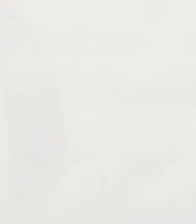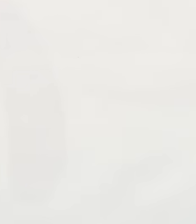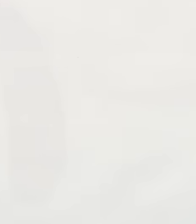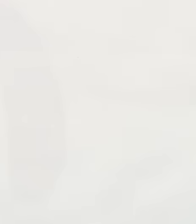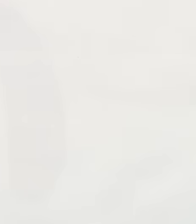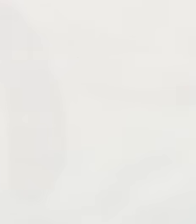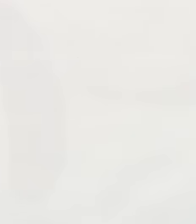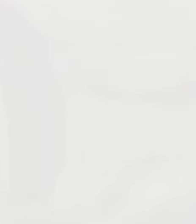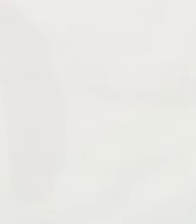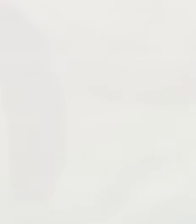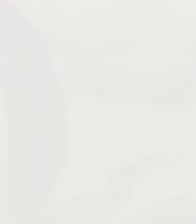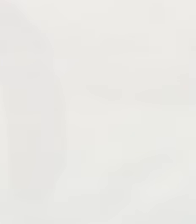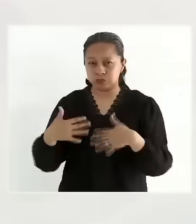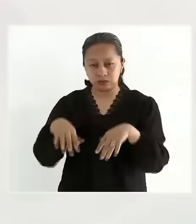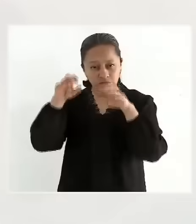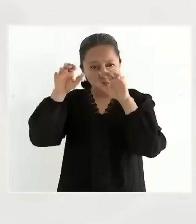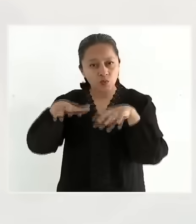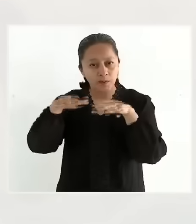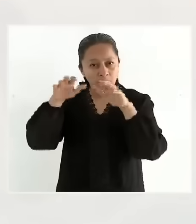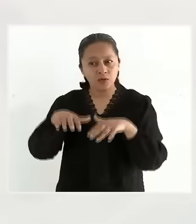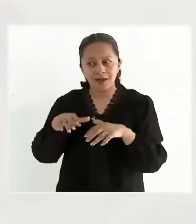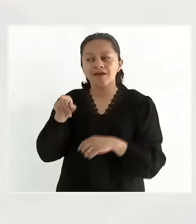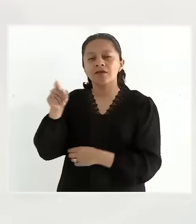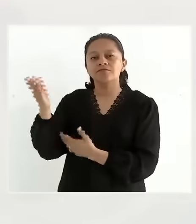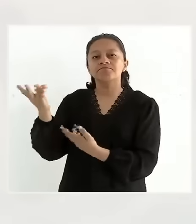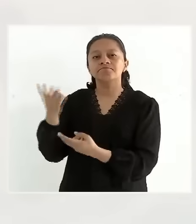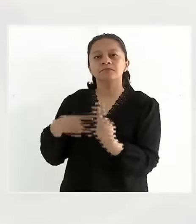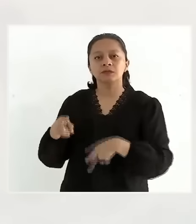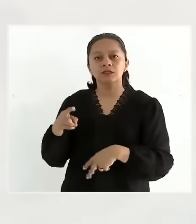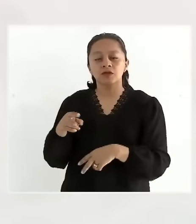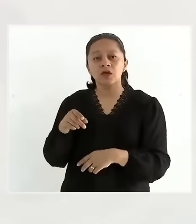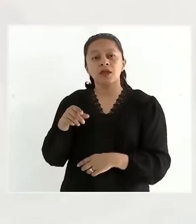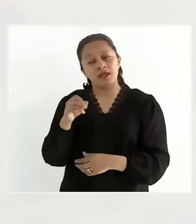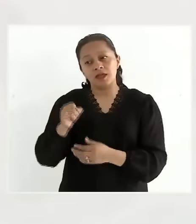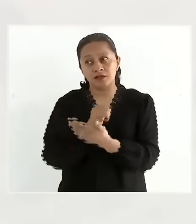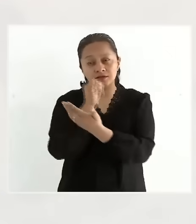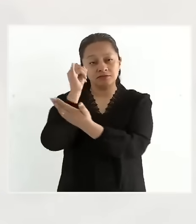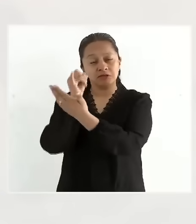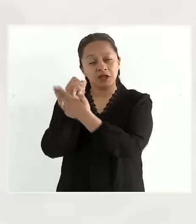verdad desde el primer minuto apoyando a toda la gente, sobre todo en la sierra, a la maestra Luz